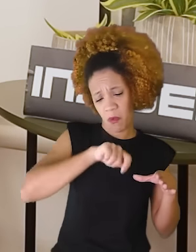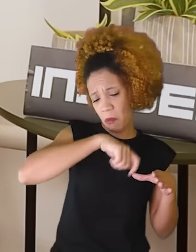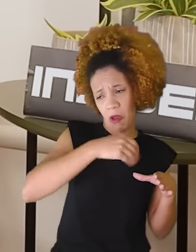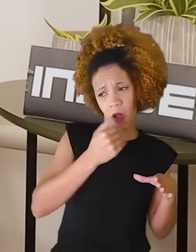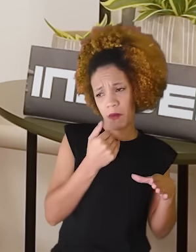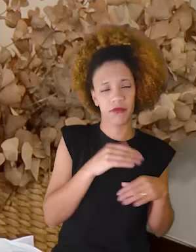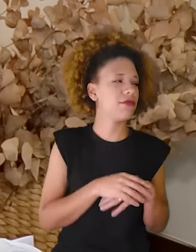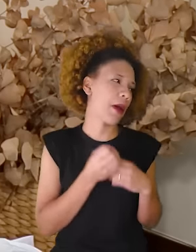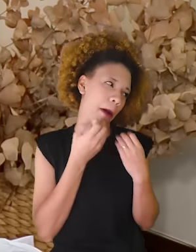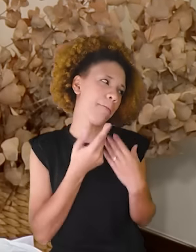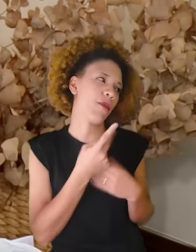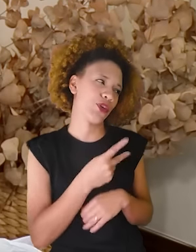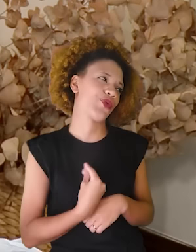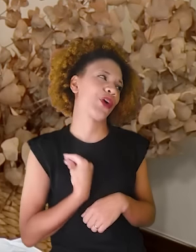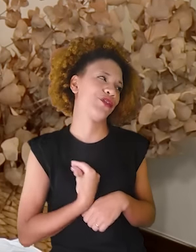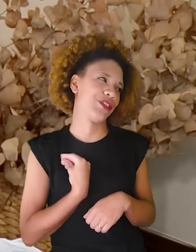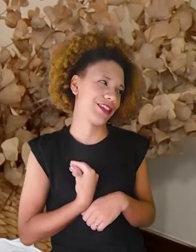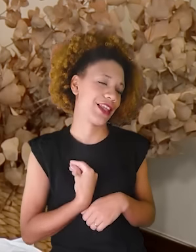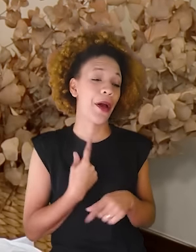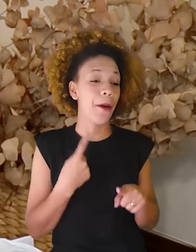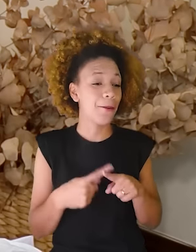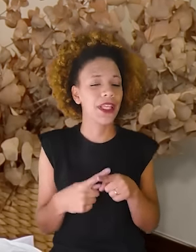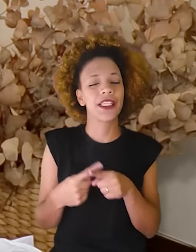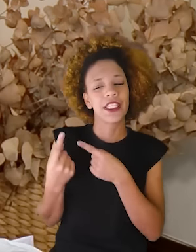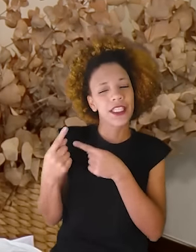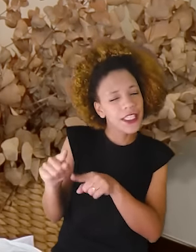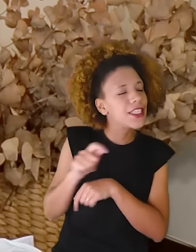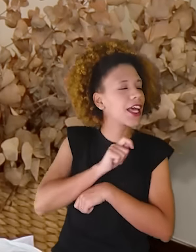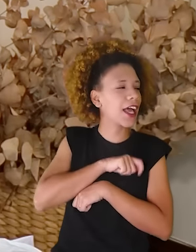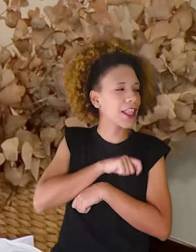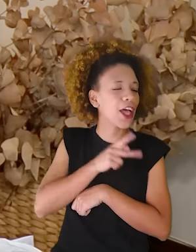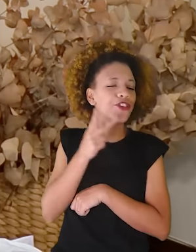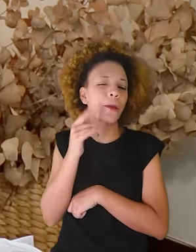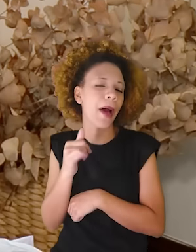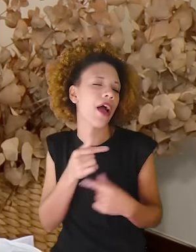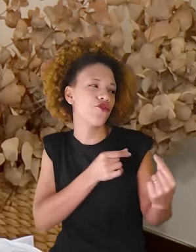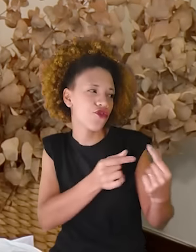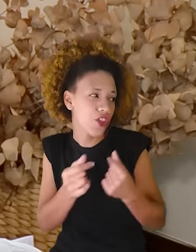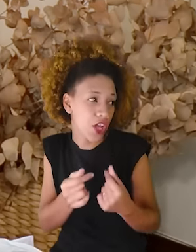cas maluco é muito Boom a tua vida cara é um cara que trolla teus pais você ganha grana e você come